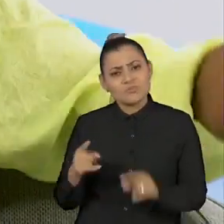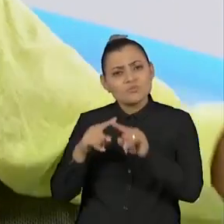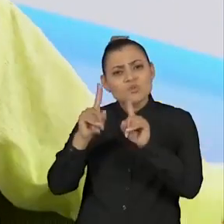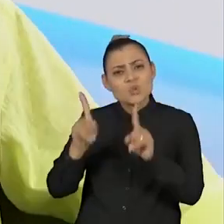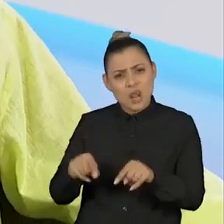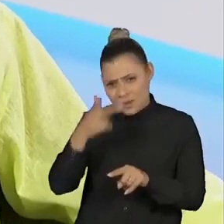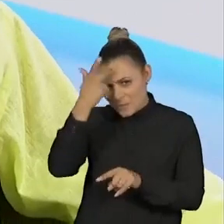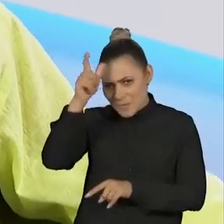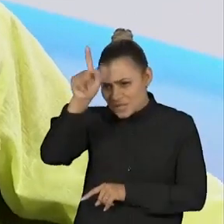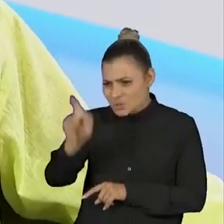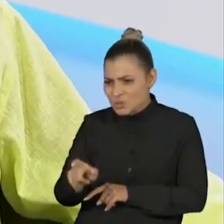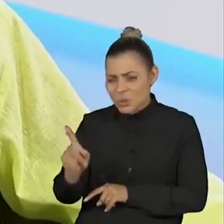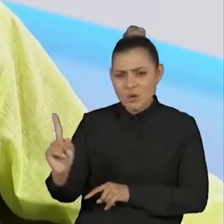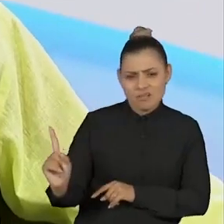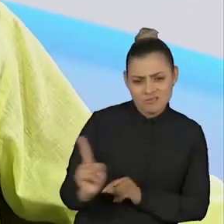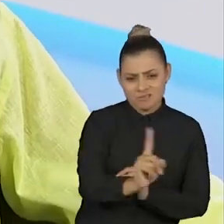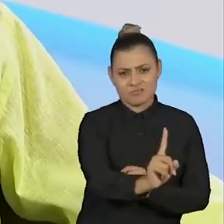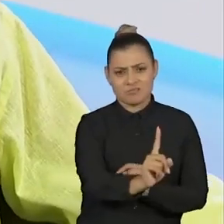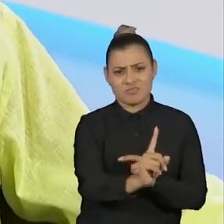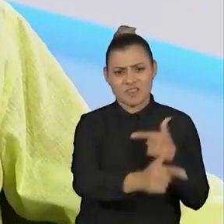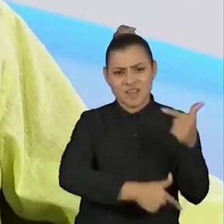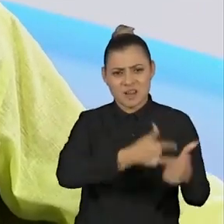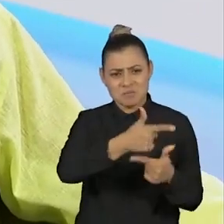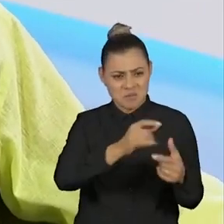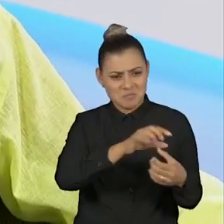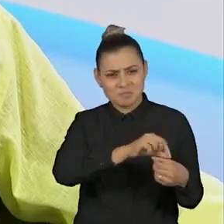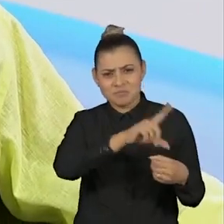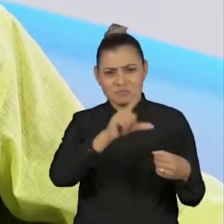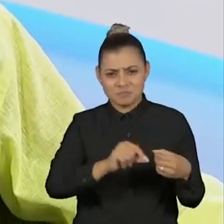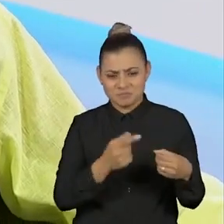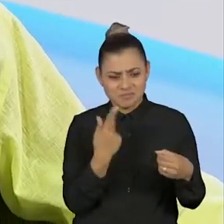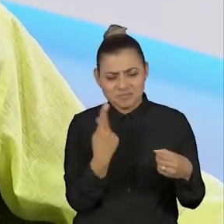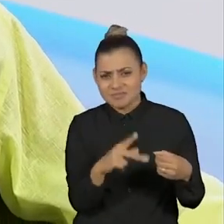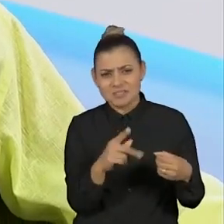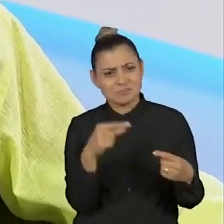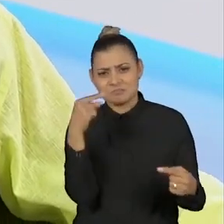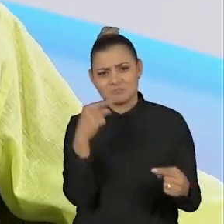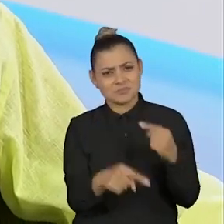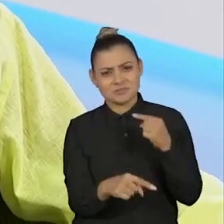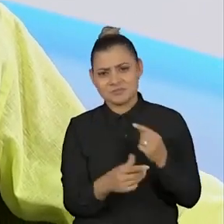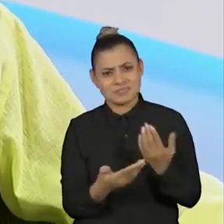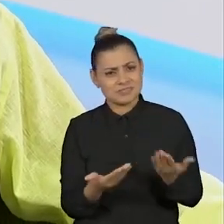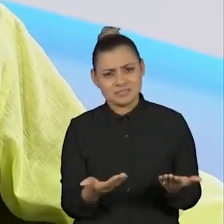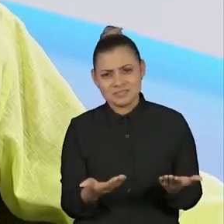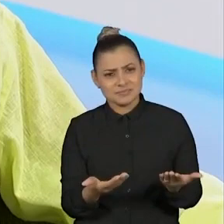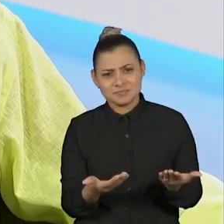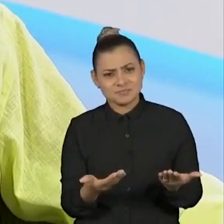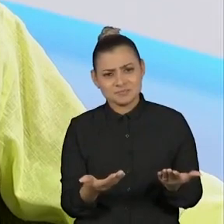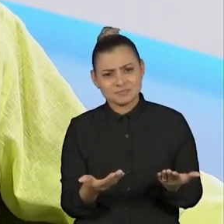desse servidor da República brasileira, com uma...